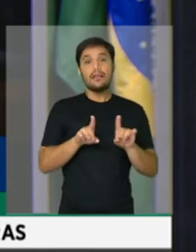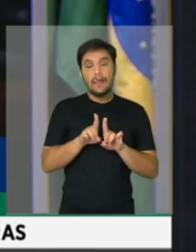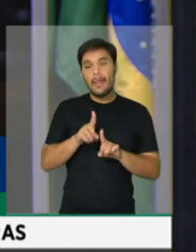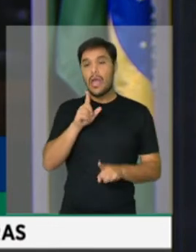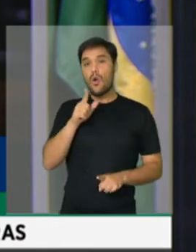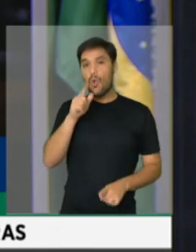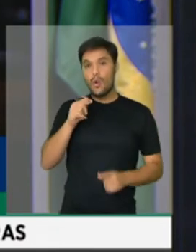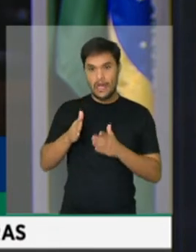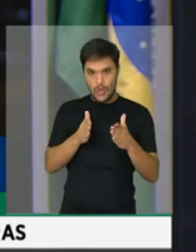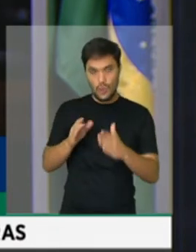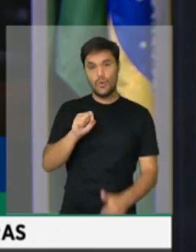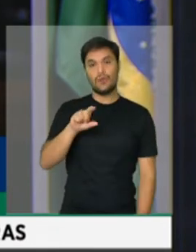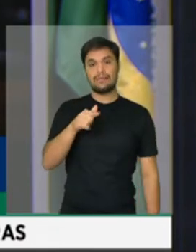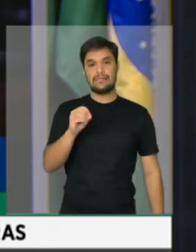SEREM EXECUTADOS. ESSA MEDIDA DEVERÁPRESERVAR FONTE